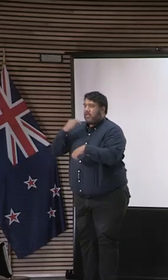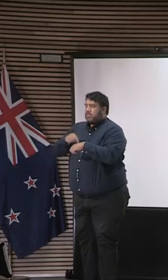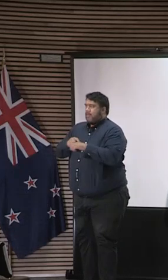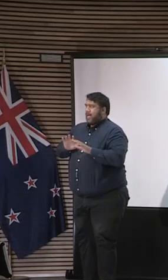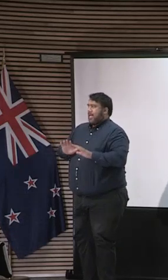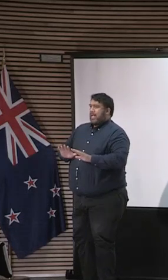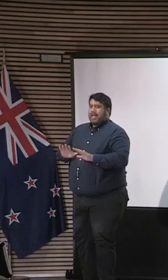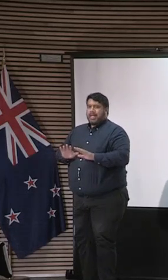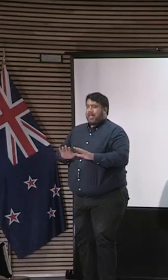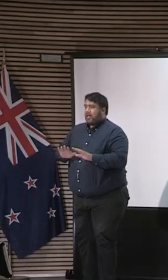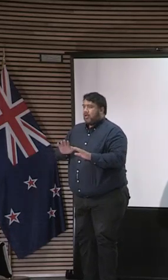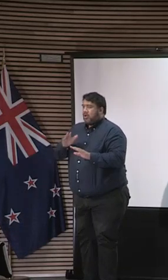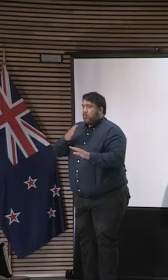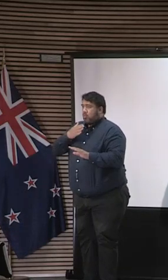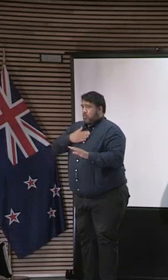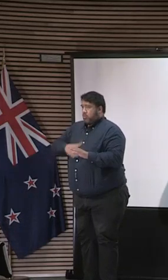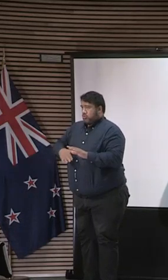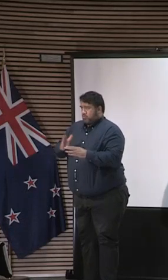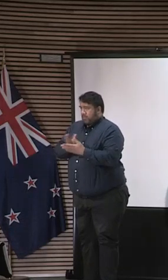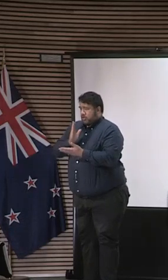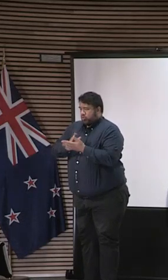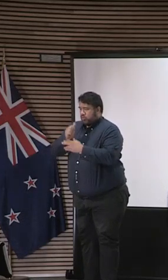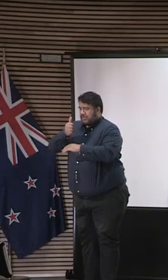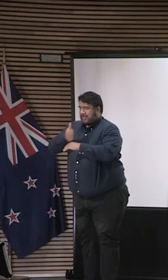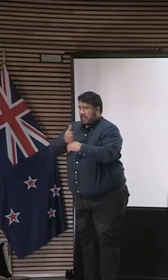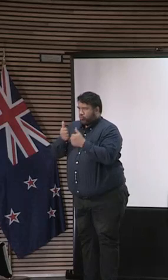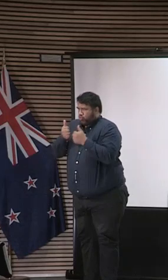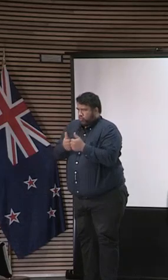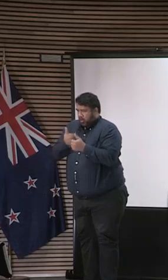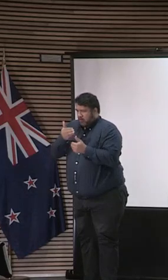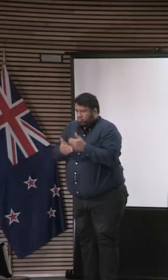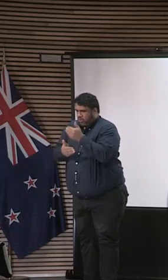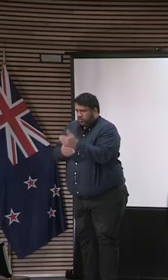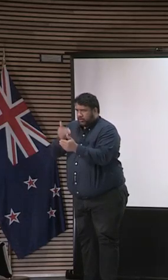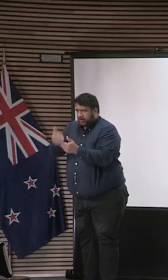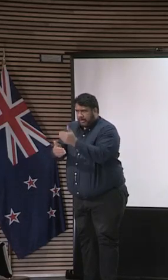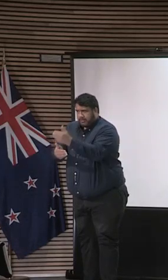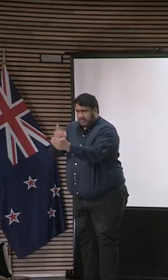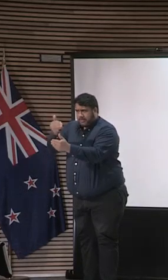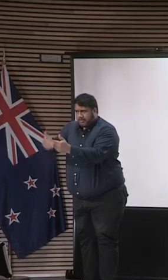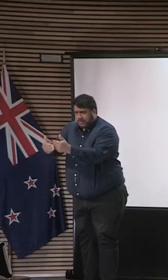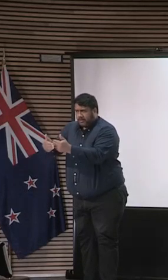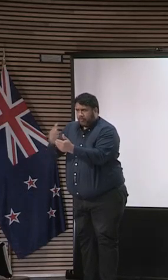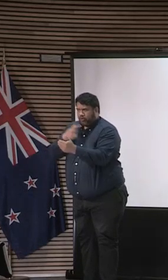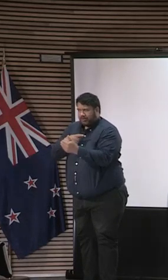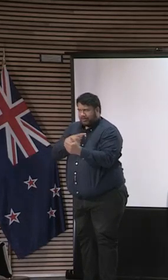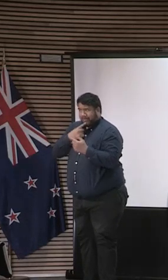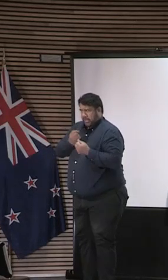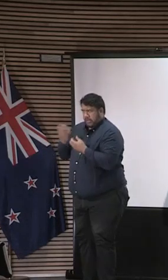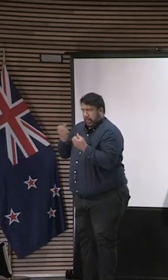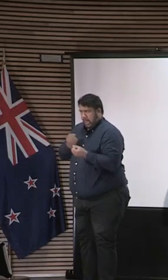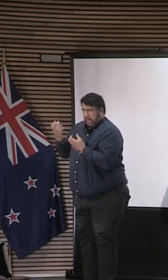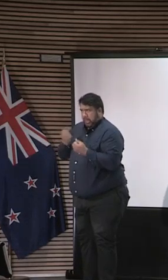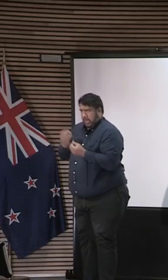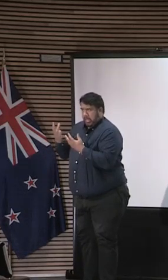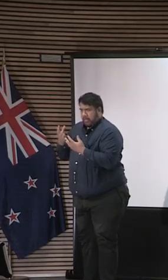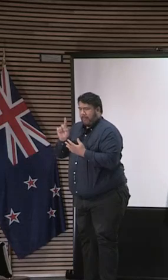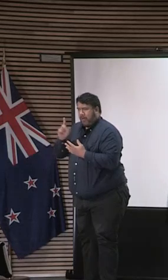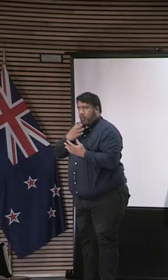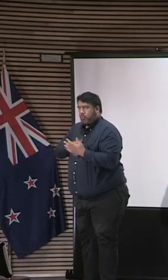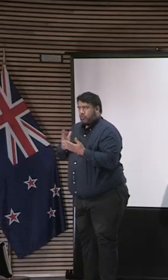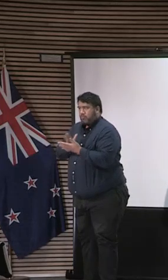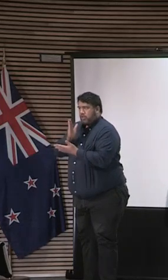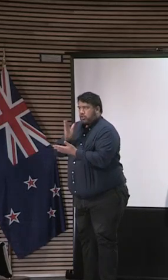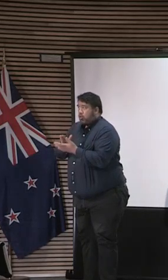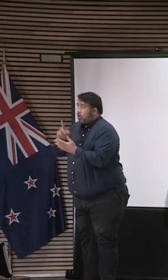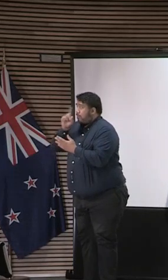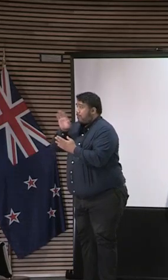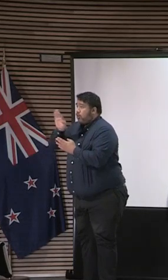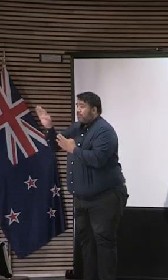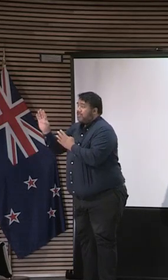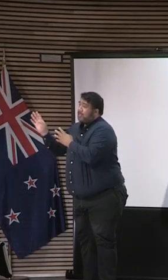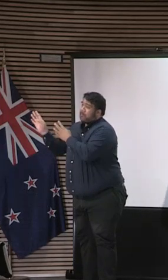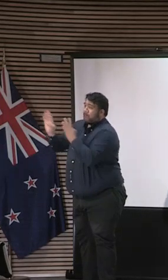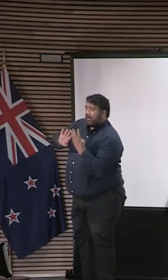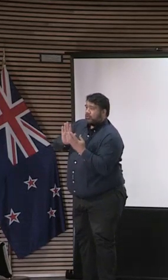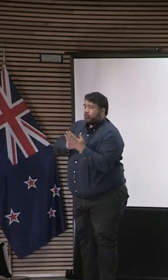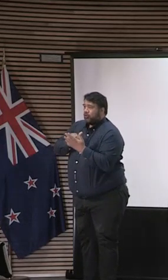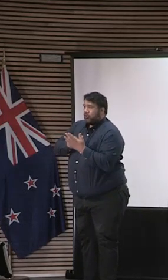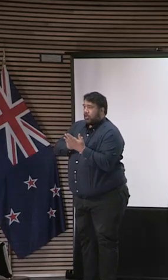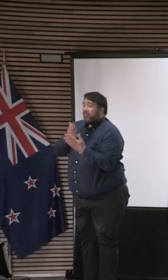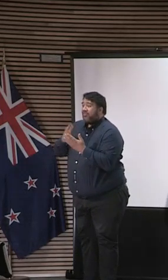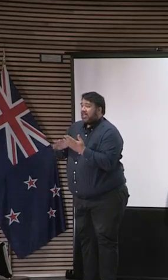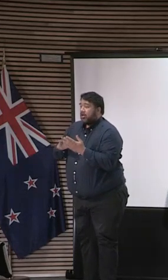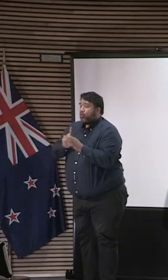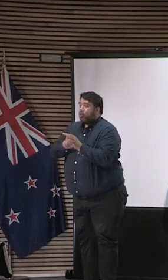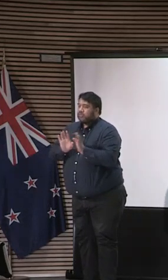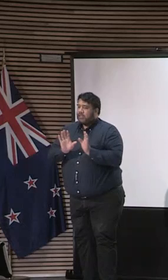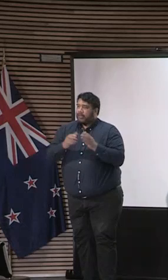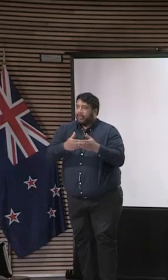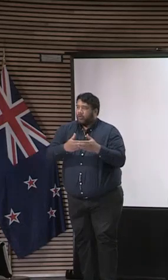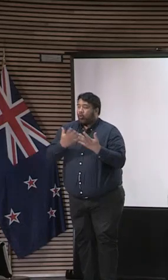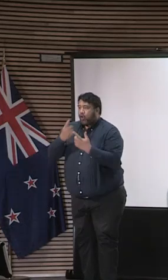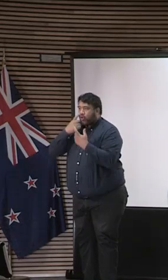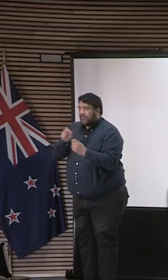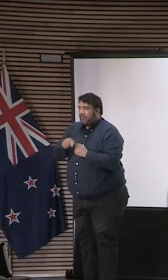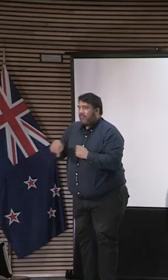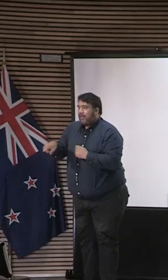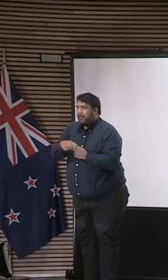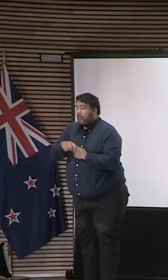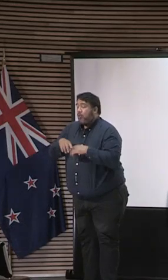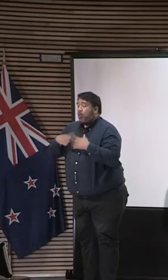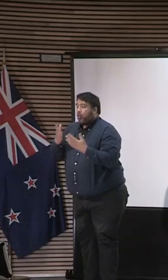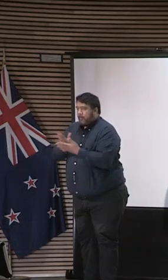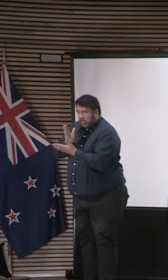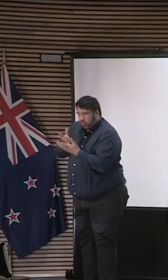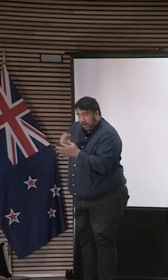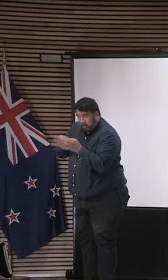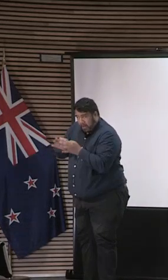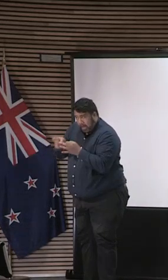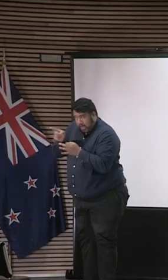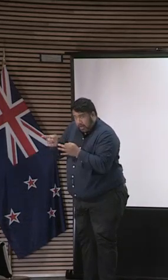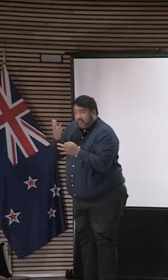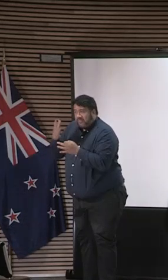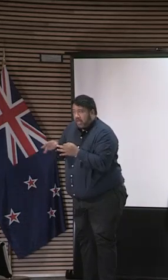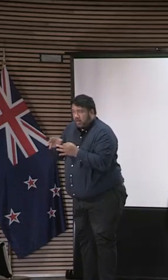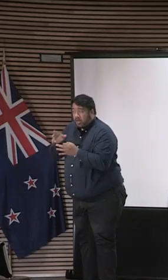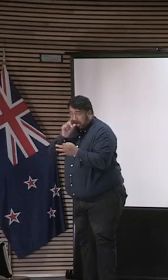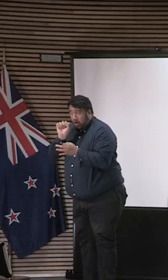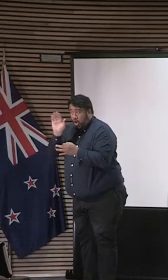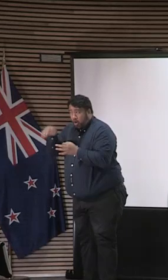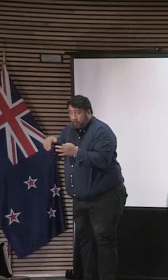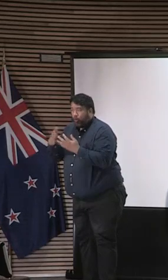tiakina kia uru atu.